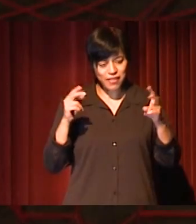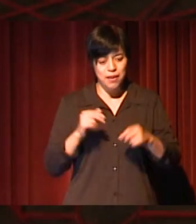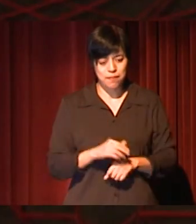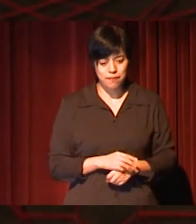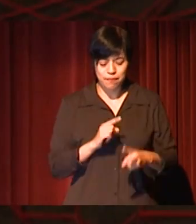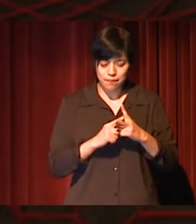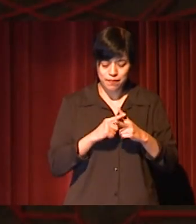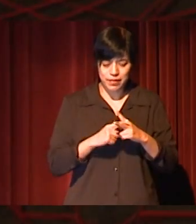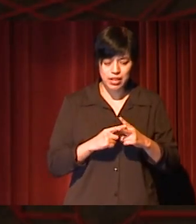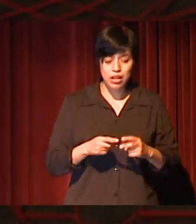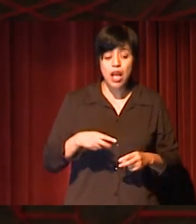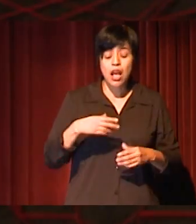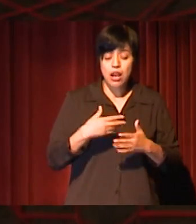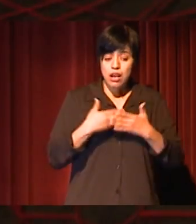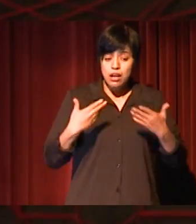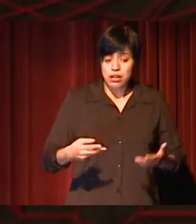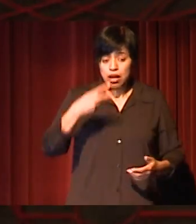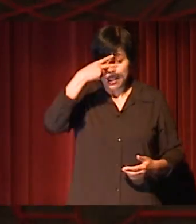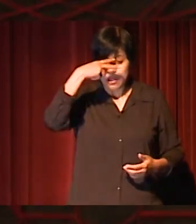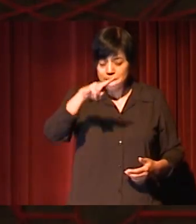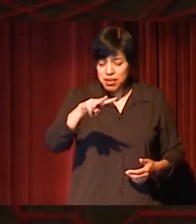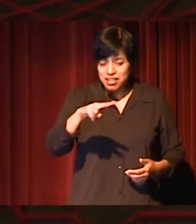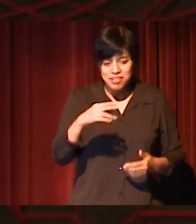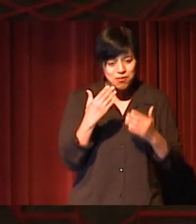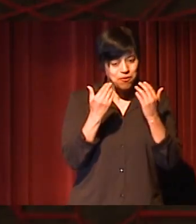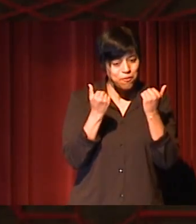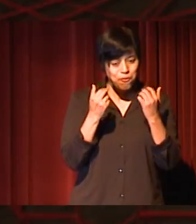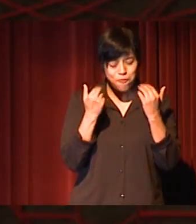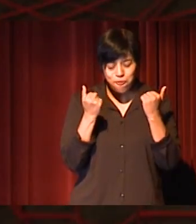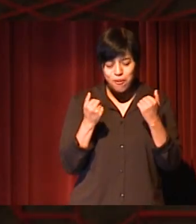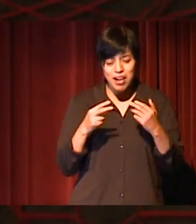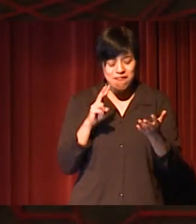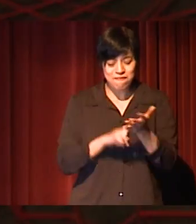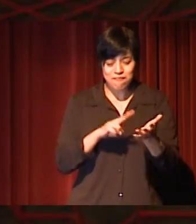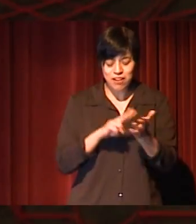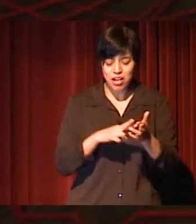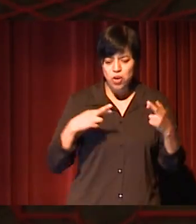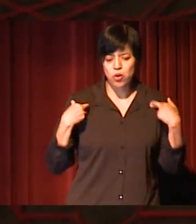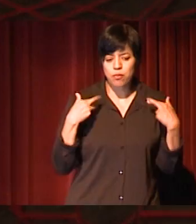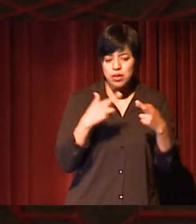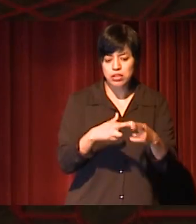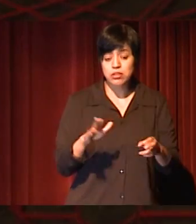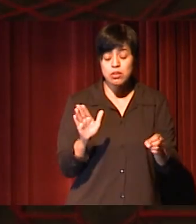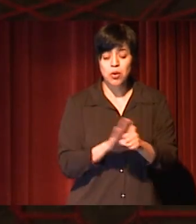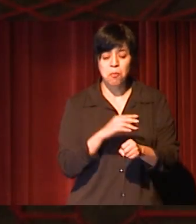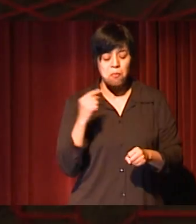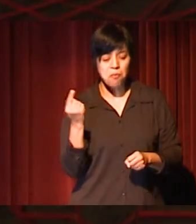En México no hay un reconocimiento a los docentes, porque aquí el maestro no es digno de admiración.